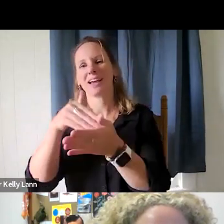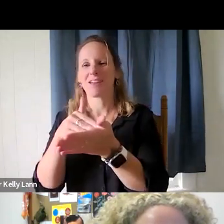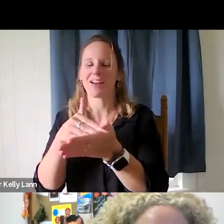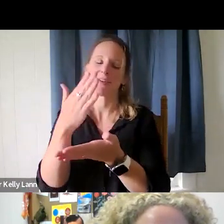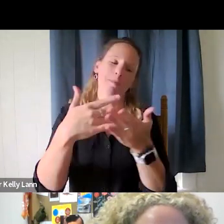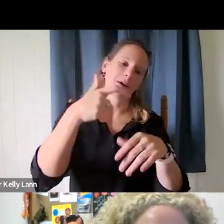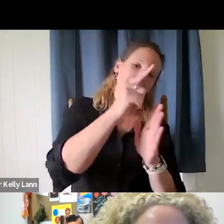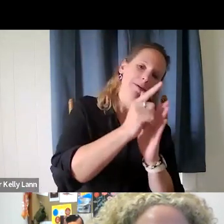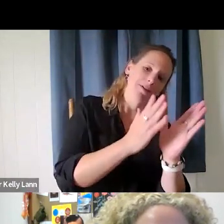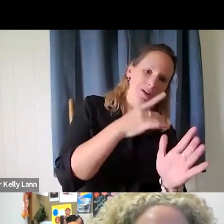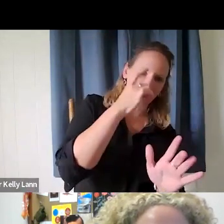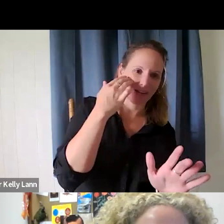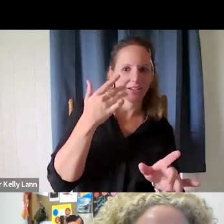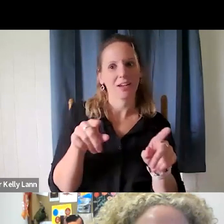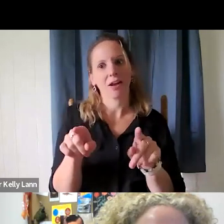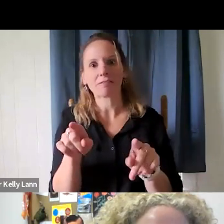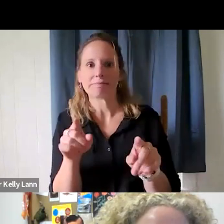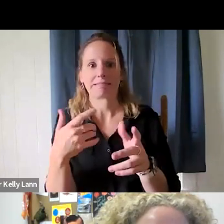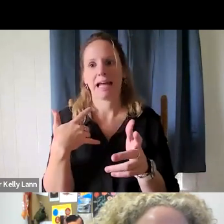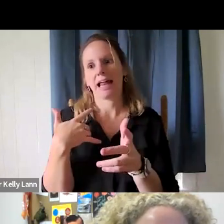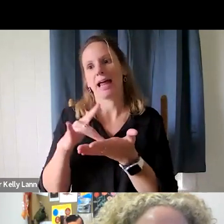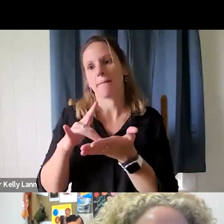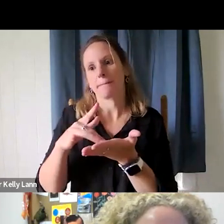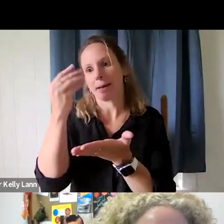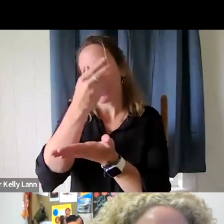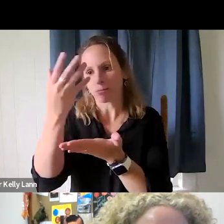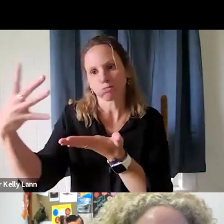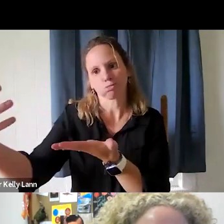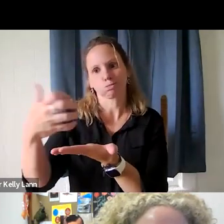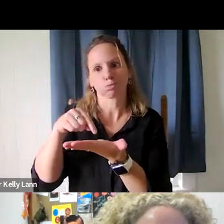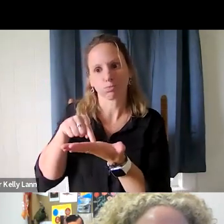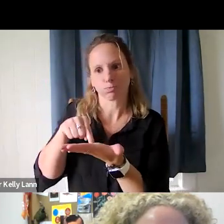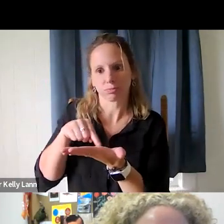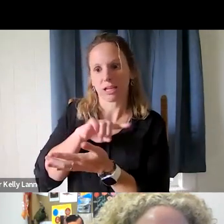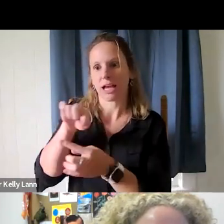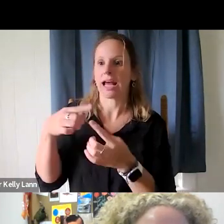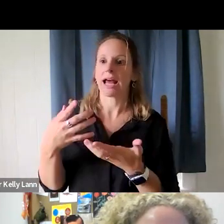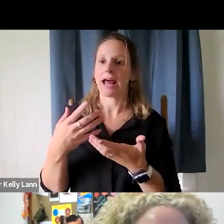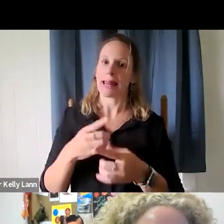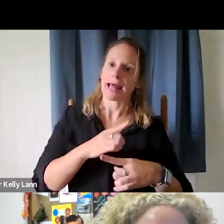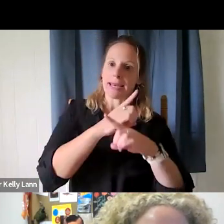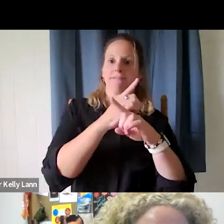porque obtienen toda esta información médica y funcional y luego defienden esta decisión.